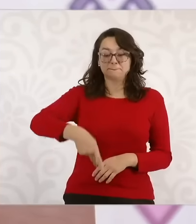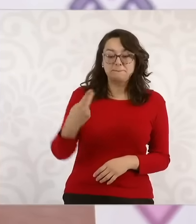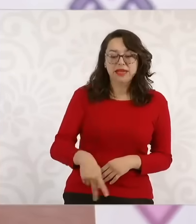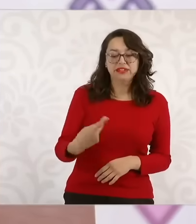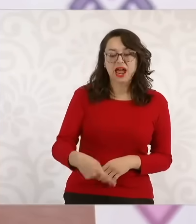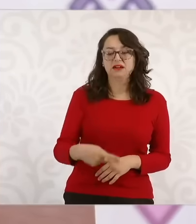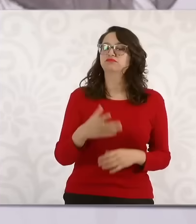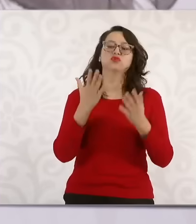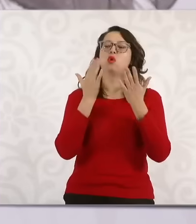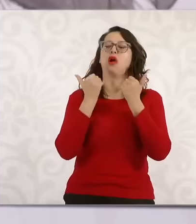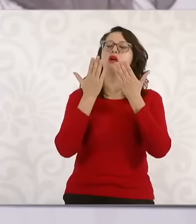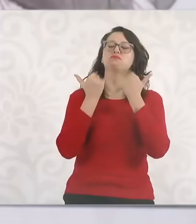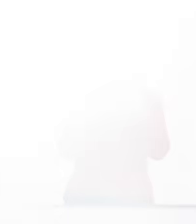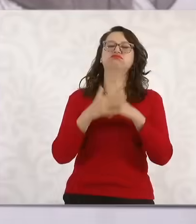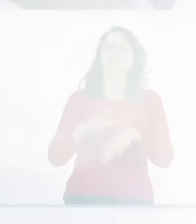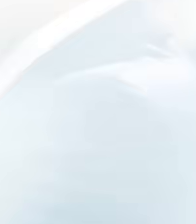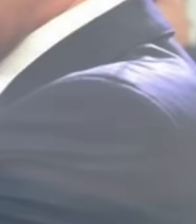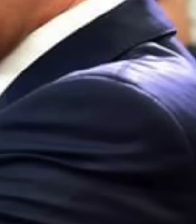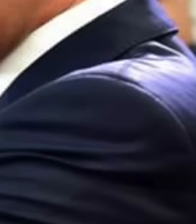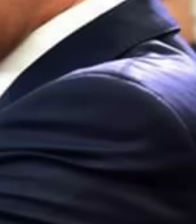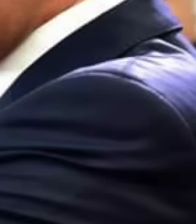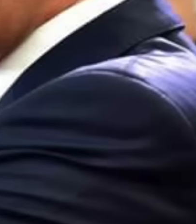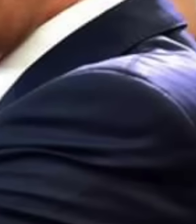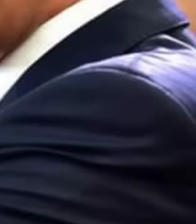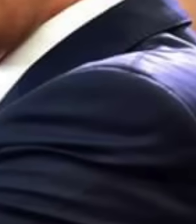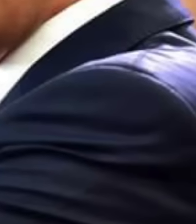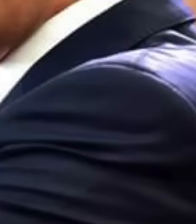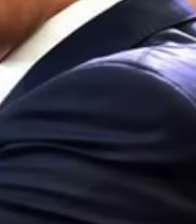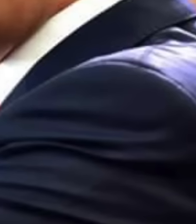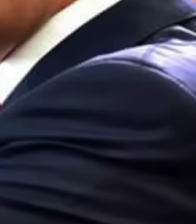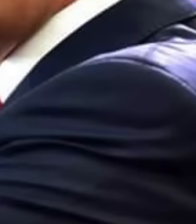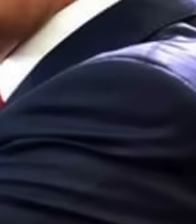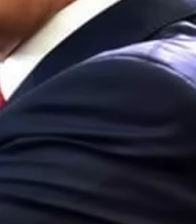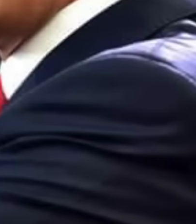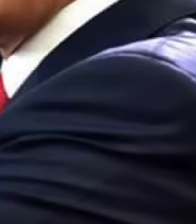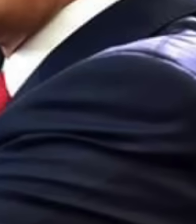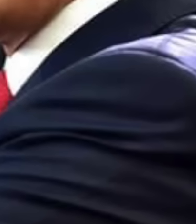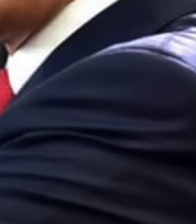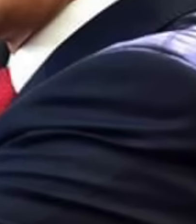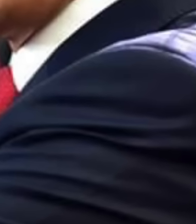están por primera vez en mucho tiempo obligados a sobrevivir por su credibilidad ante el público y